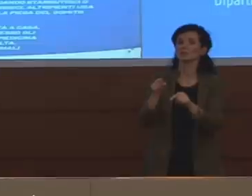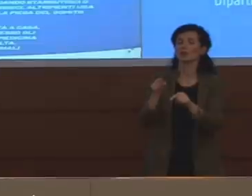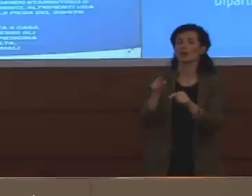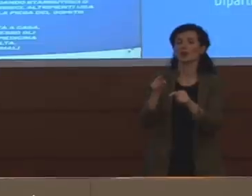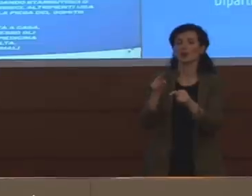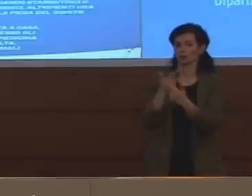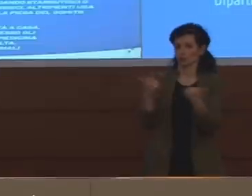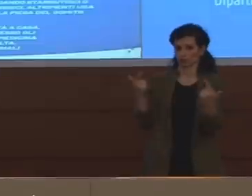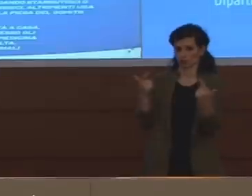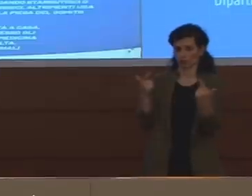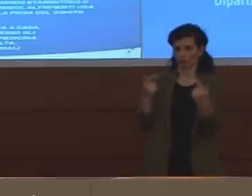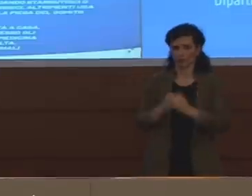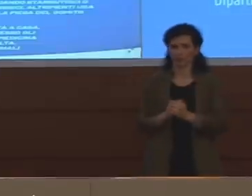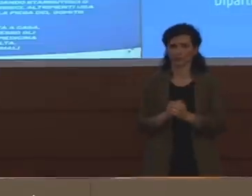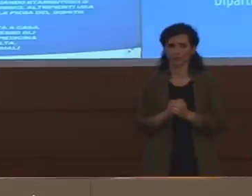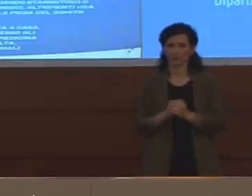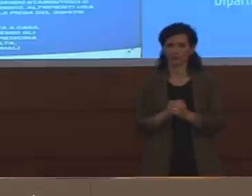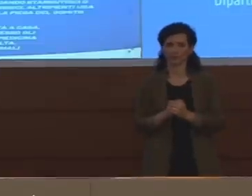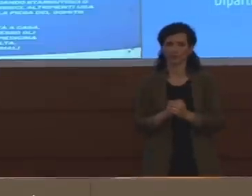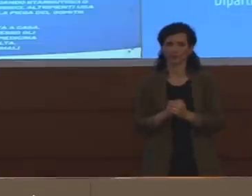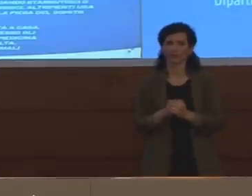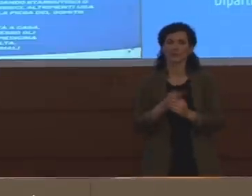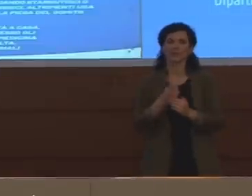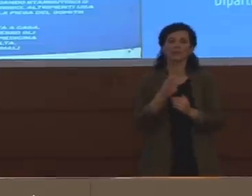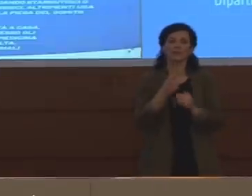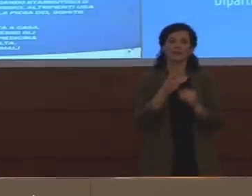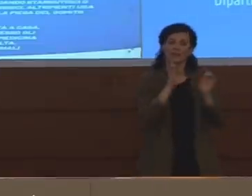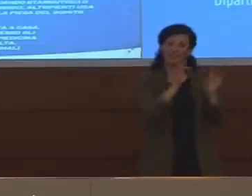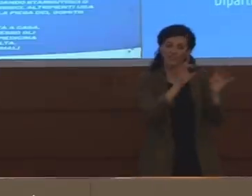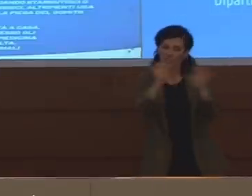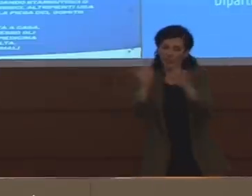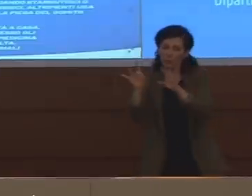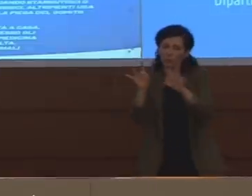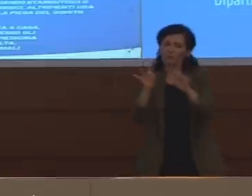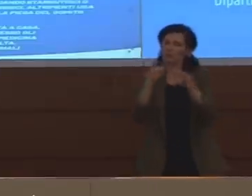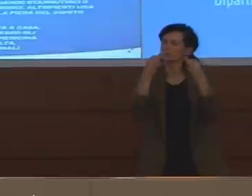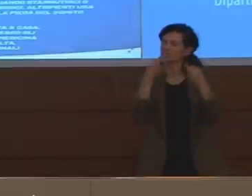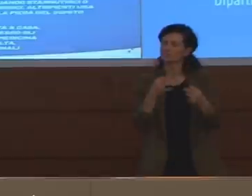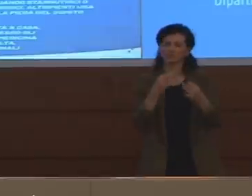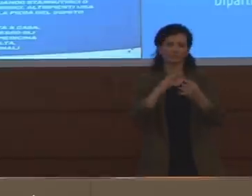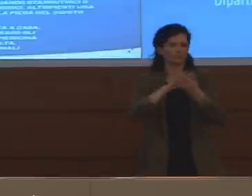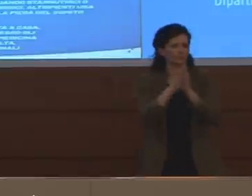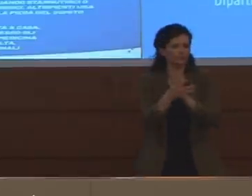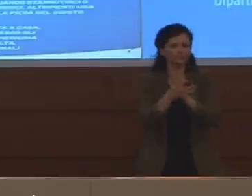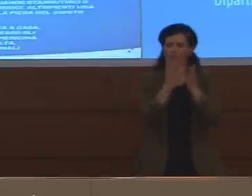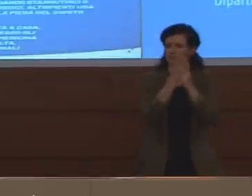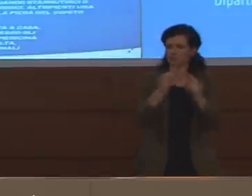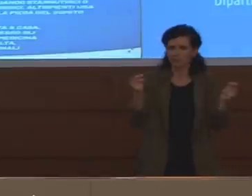virus più o meno velocemente è ragionevolmente influenzato da diverse